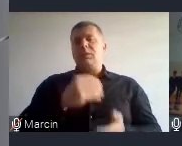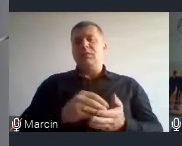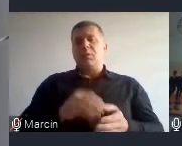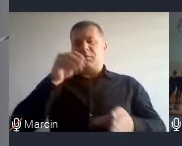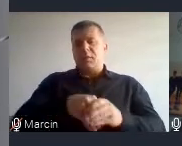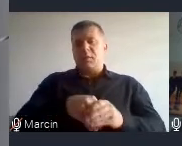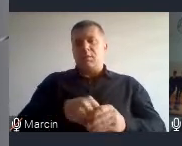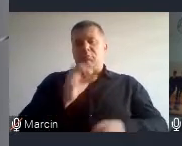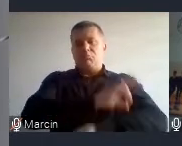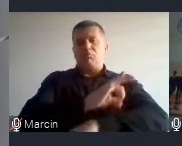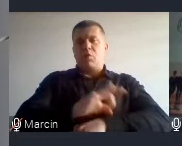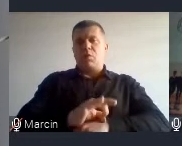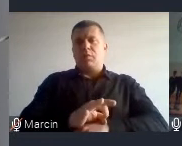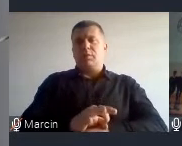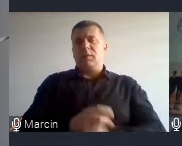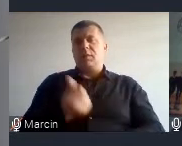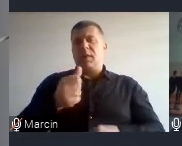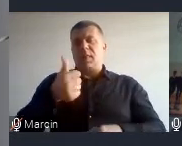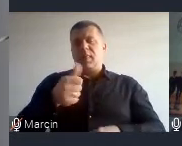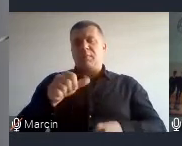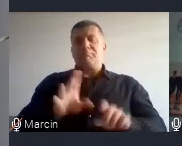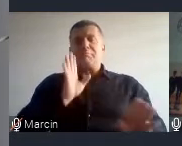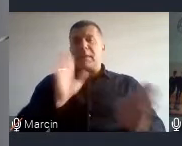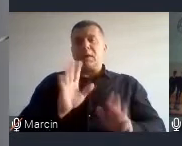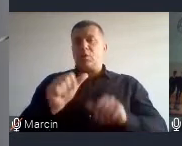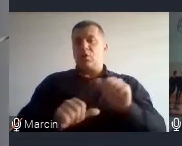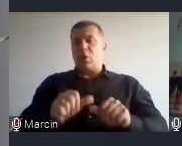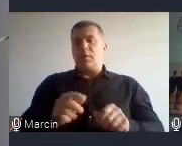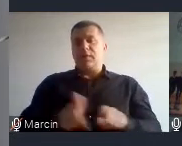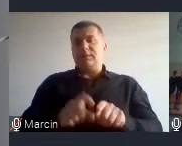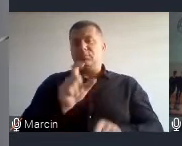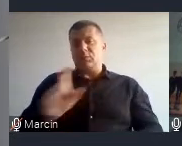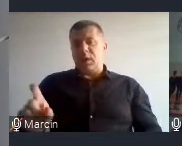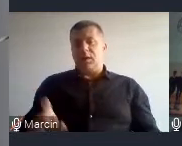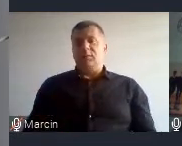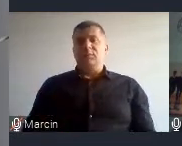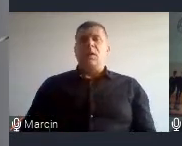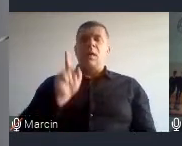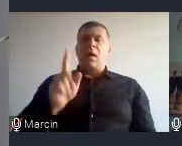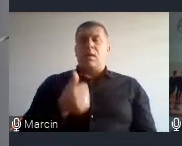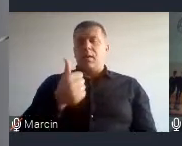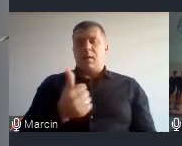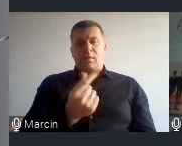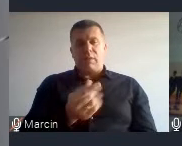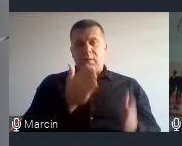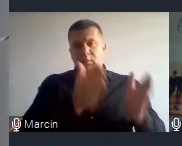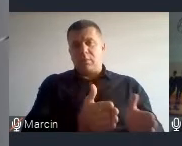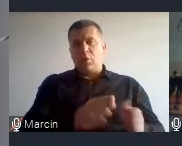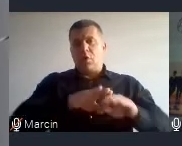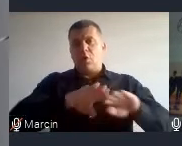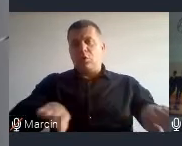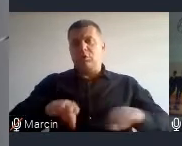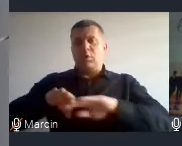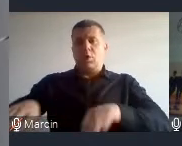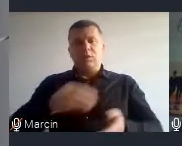dajmy na to: zakupy i te zakupy zostaną ujęte w ramach projektu w tym samym roku, w tym samym czasie,